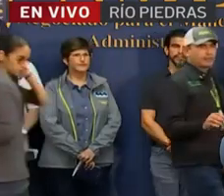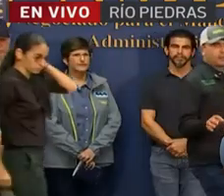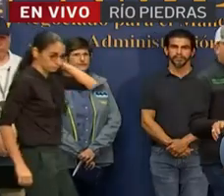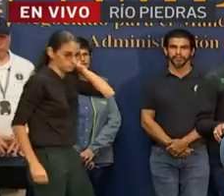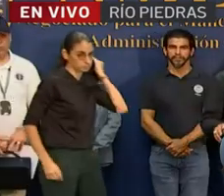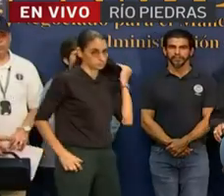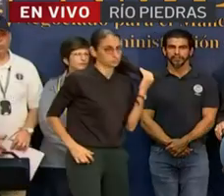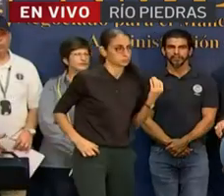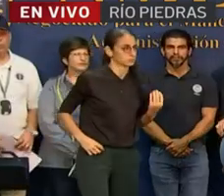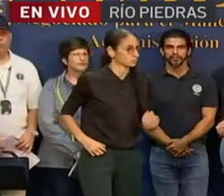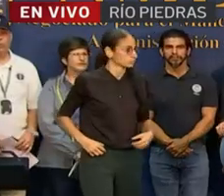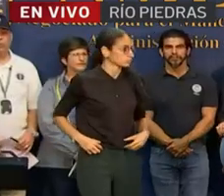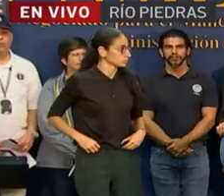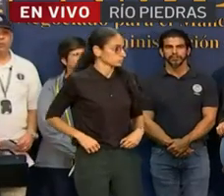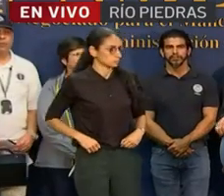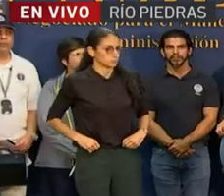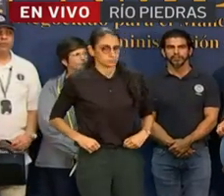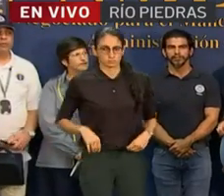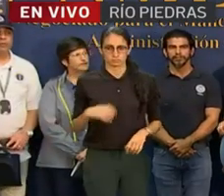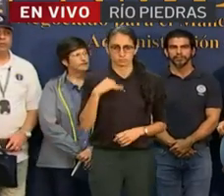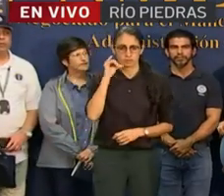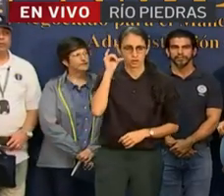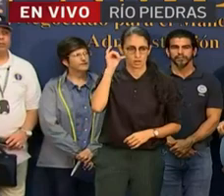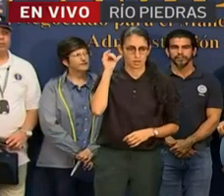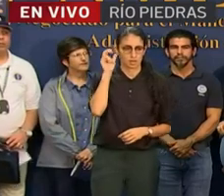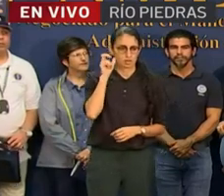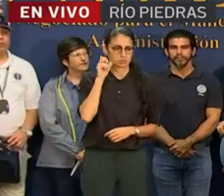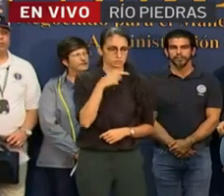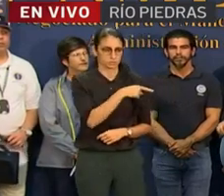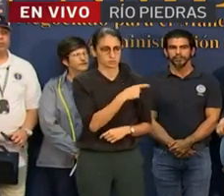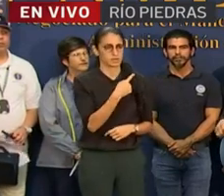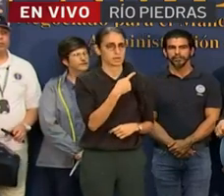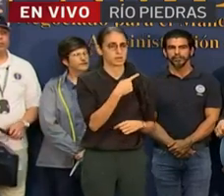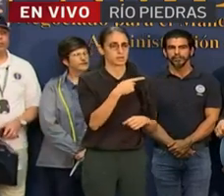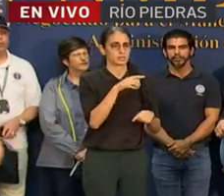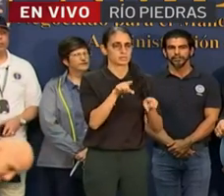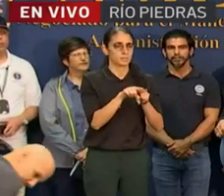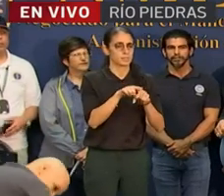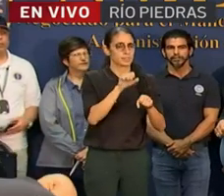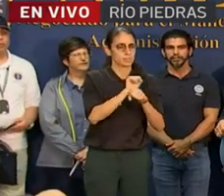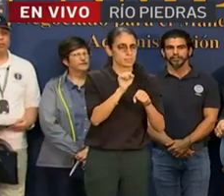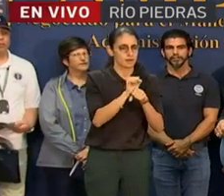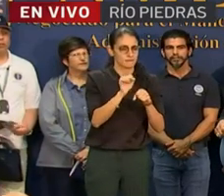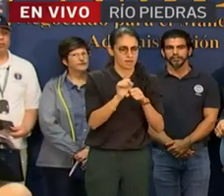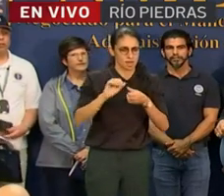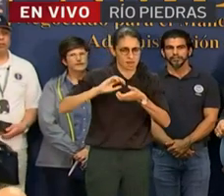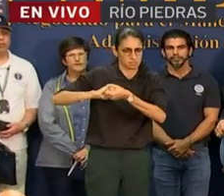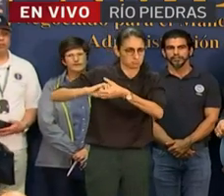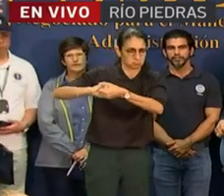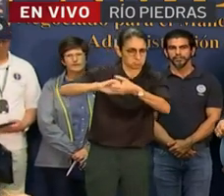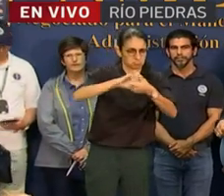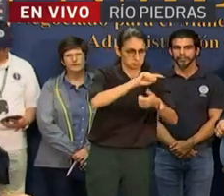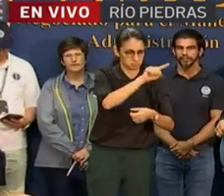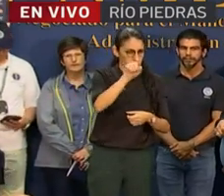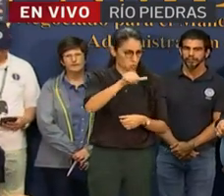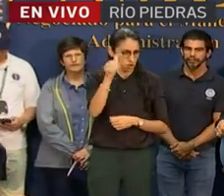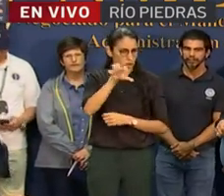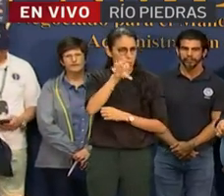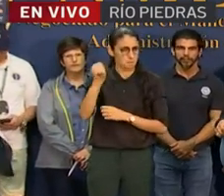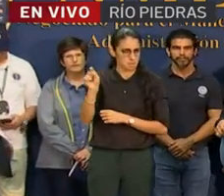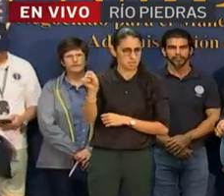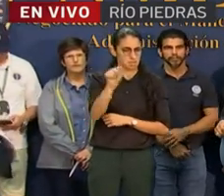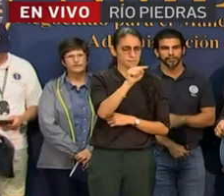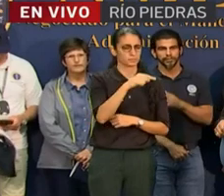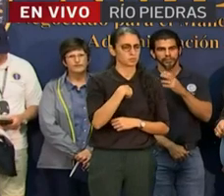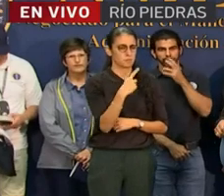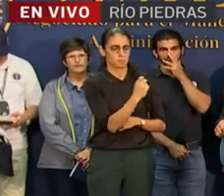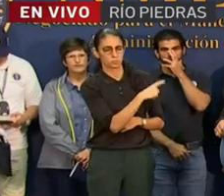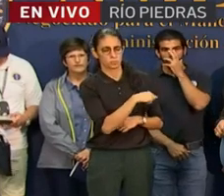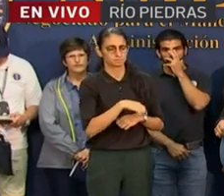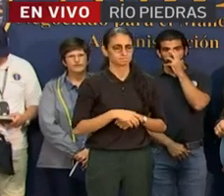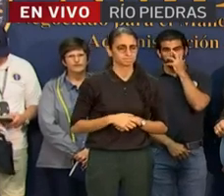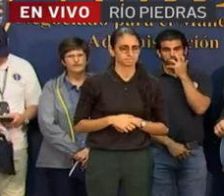RECUPERAR EL SERVICIO.